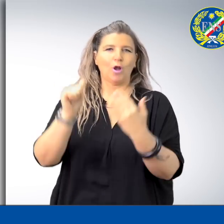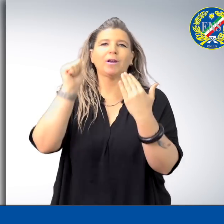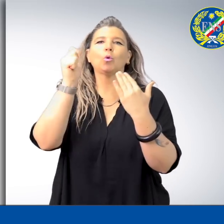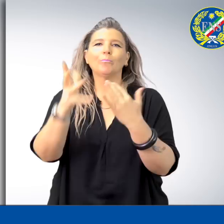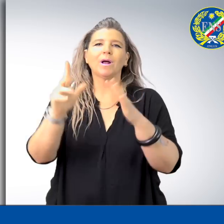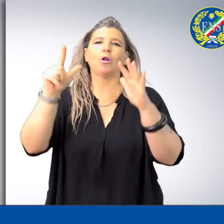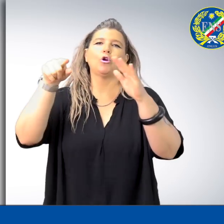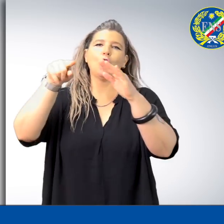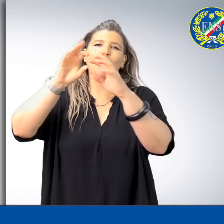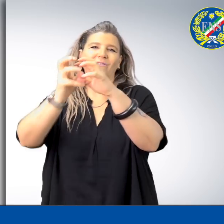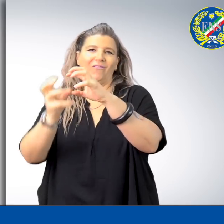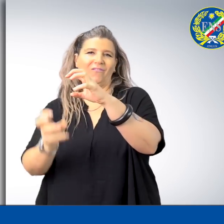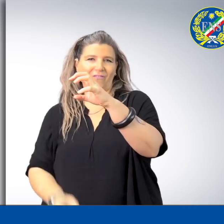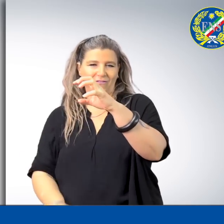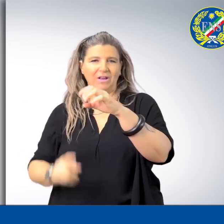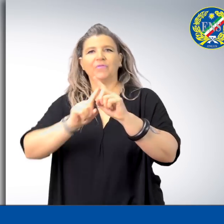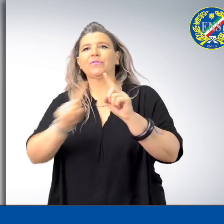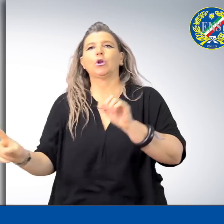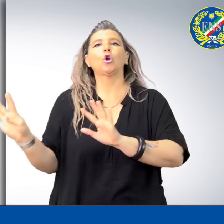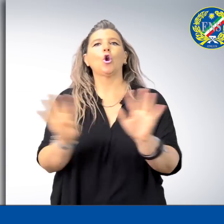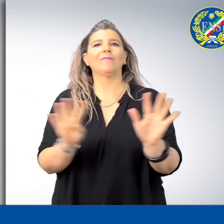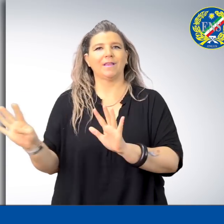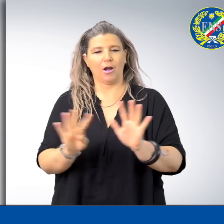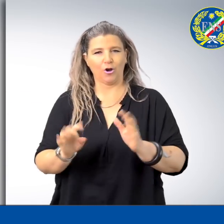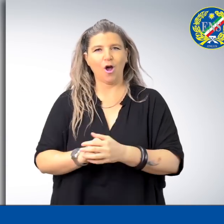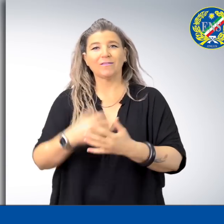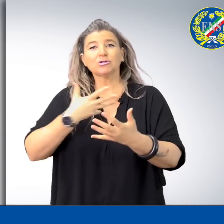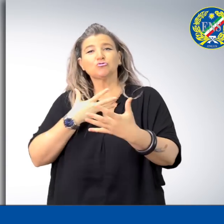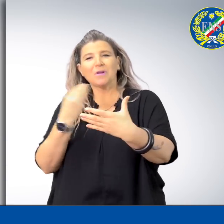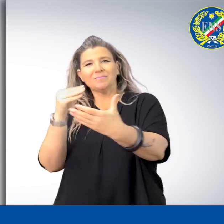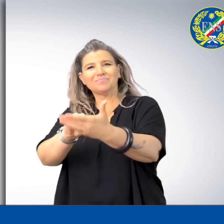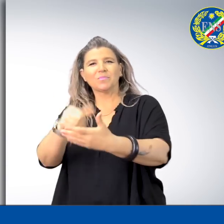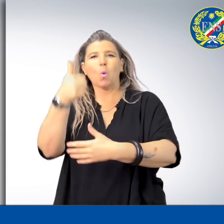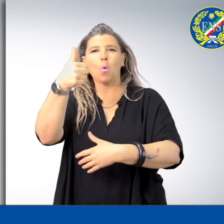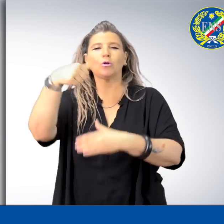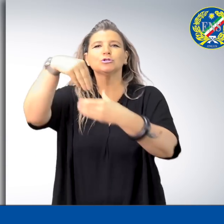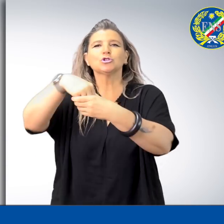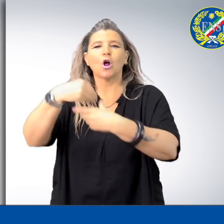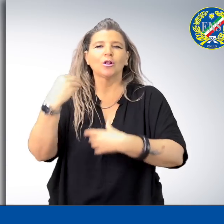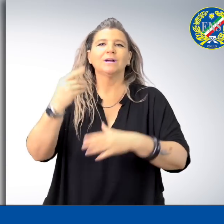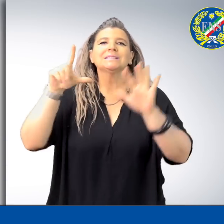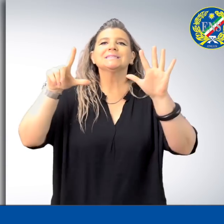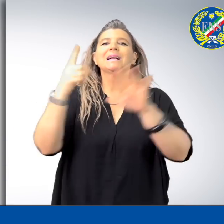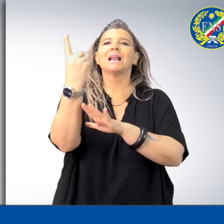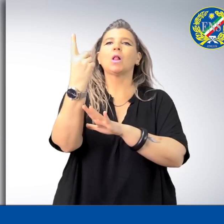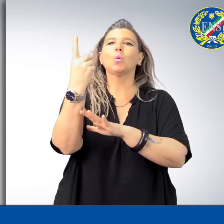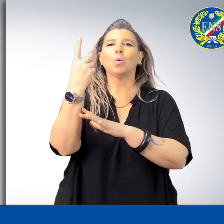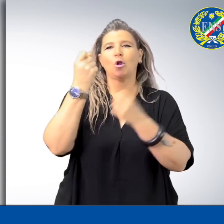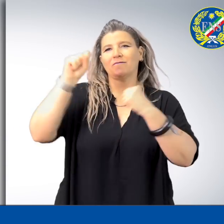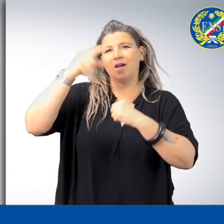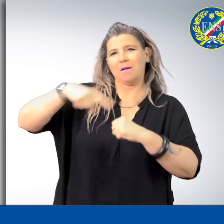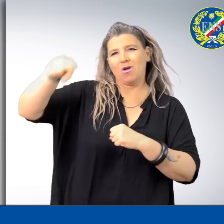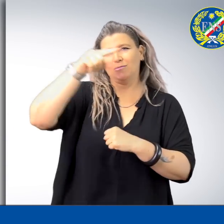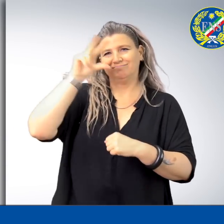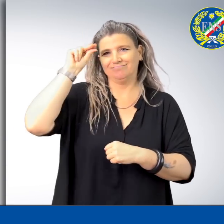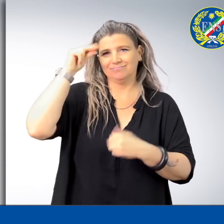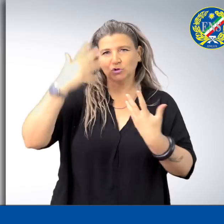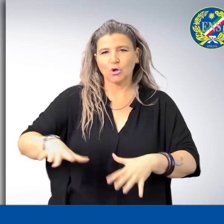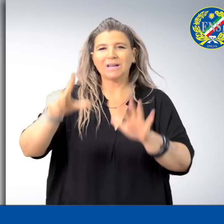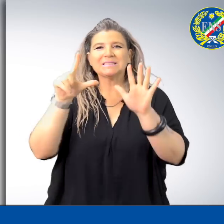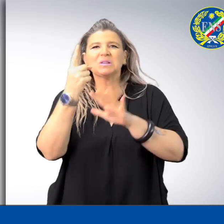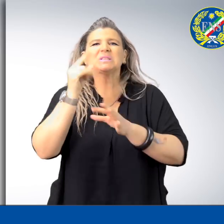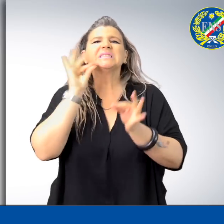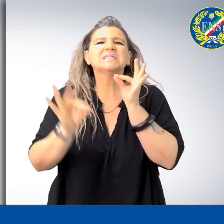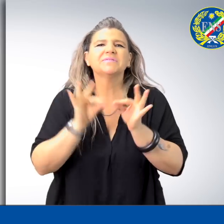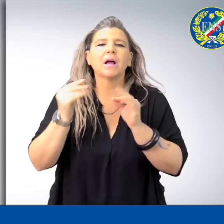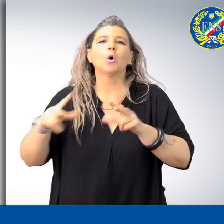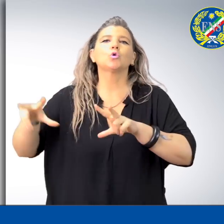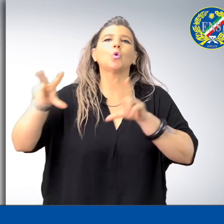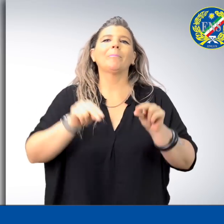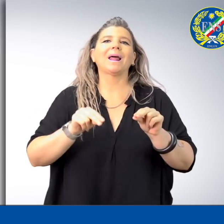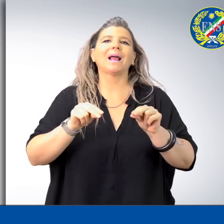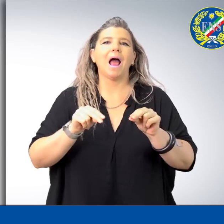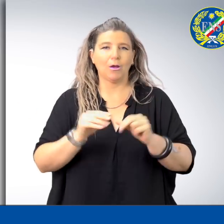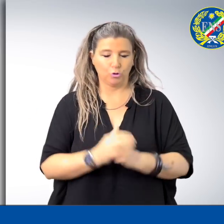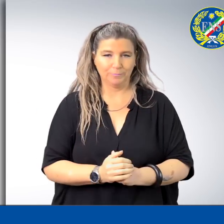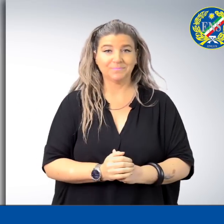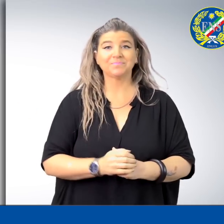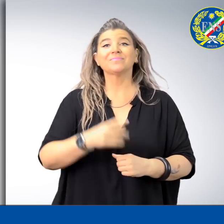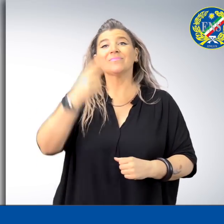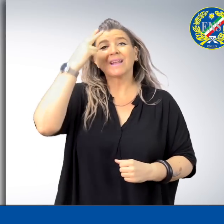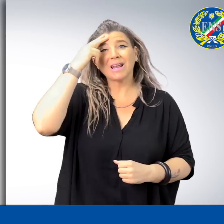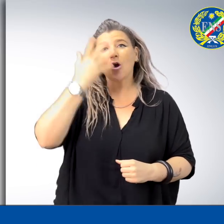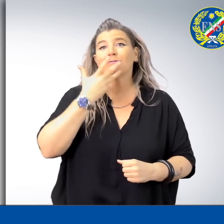La lista dei codici da 70 fino a 99. C'è un codice 71 e significa che la patente è stata duplicata.